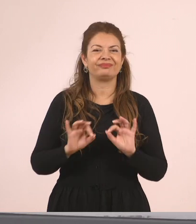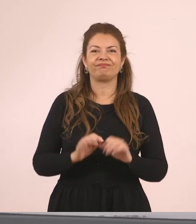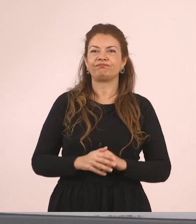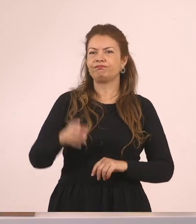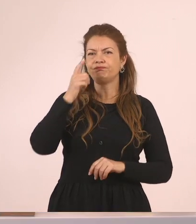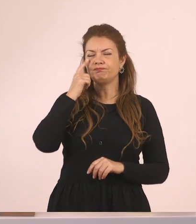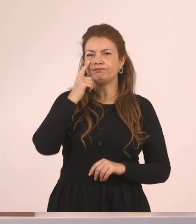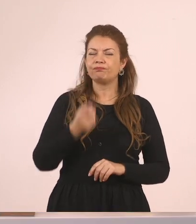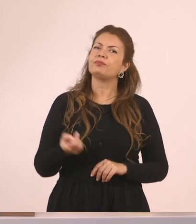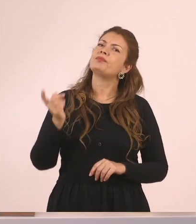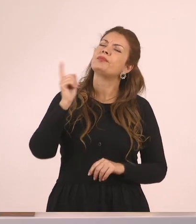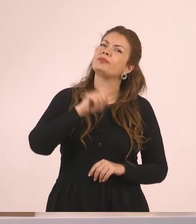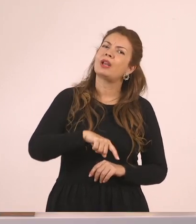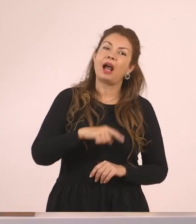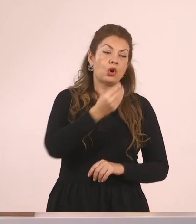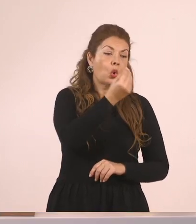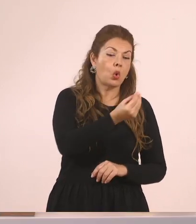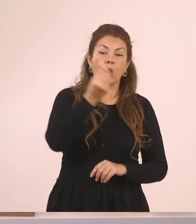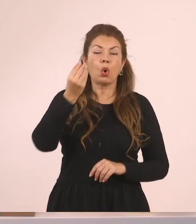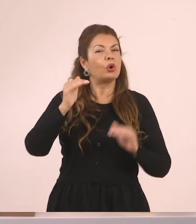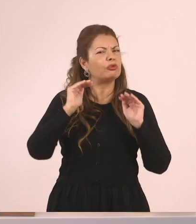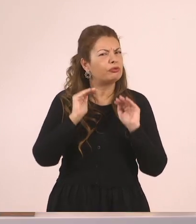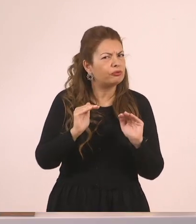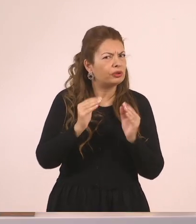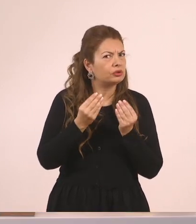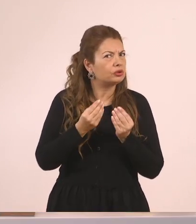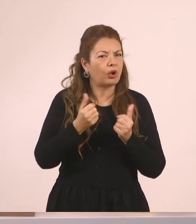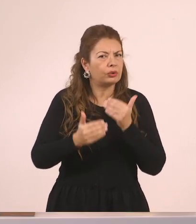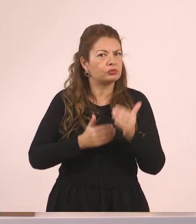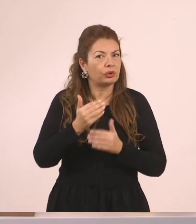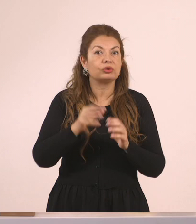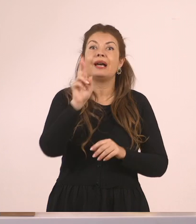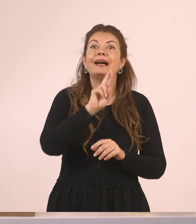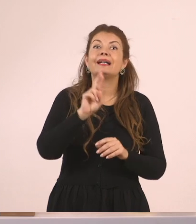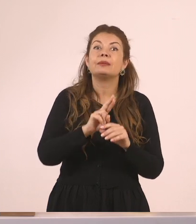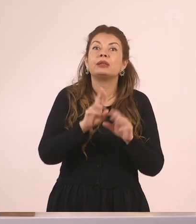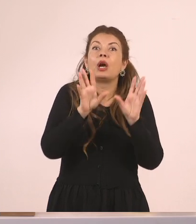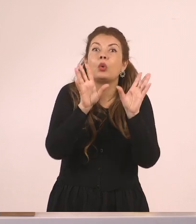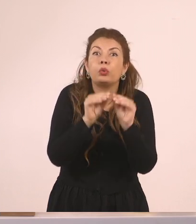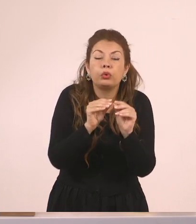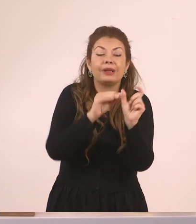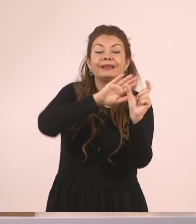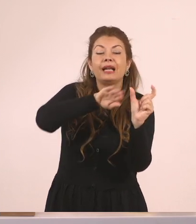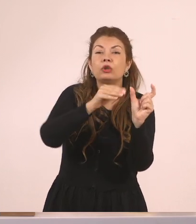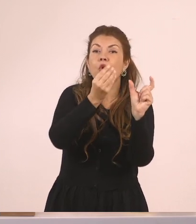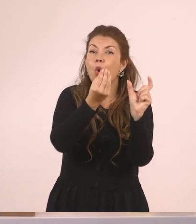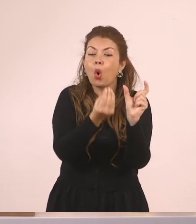Πάμε να δούμε πού αλλού διατηρώ το ω, όταν έχω ρήματα σε -ώνω. Σβήνω αυτά.